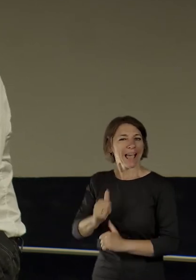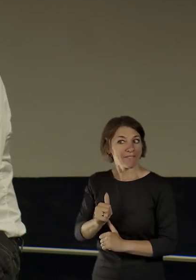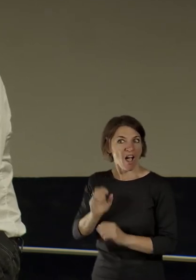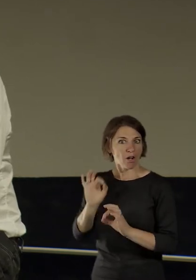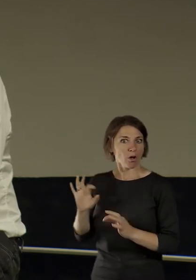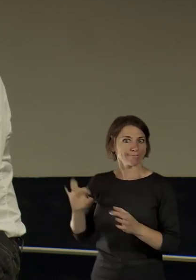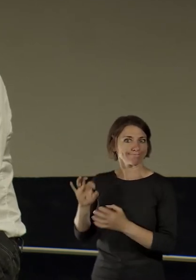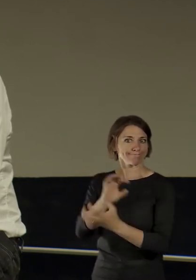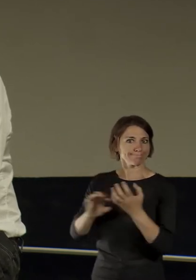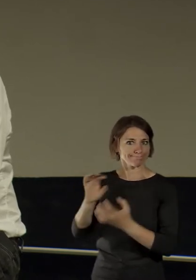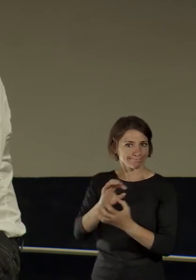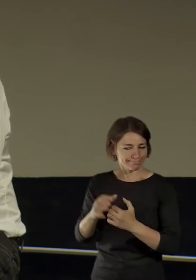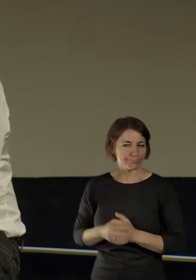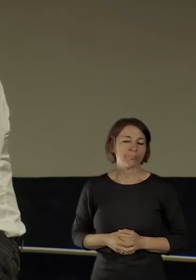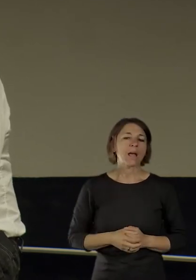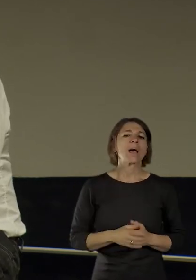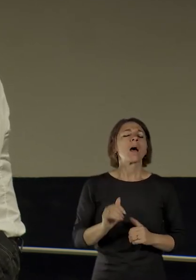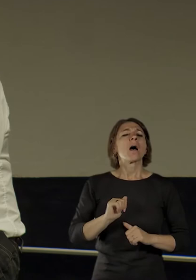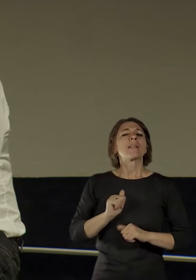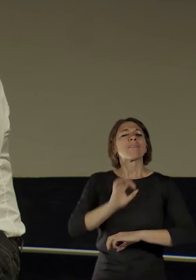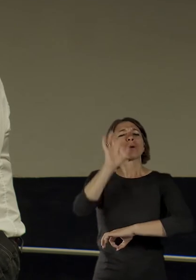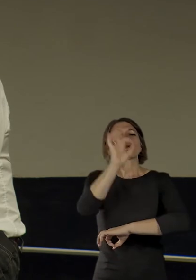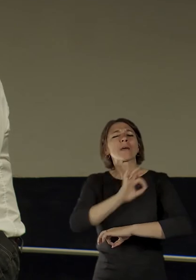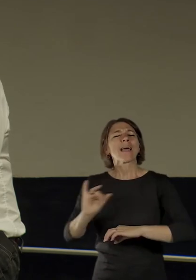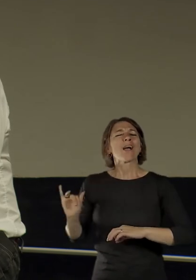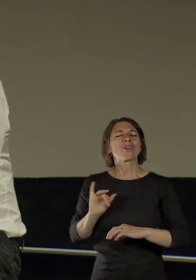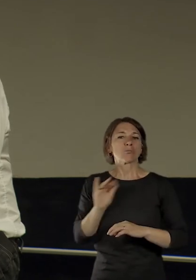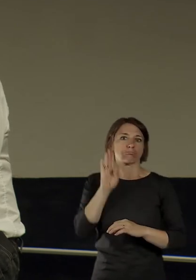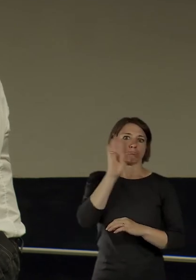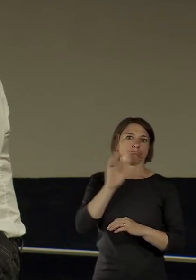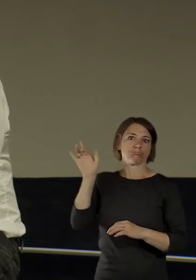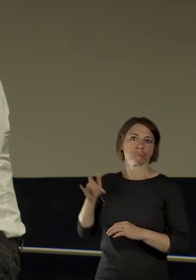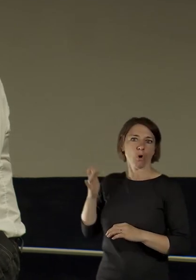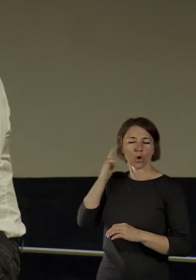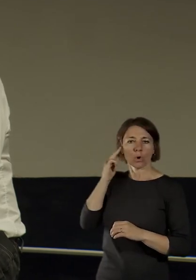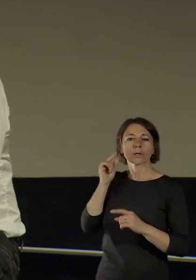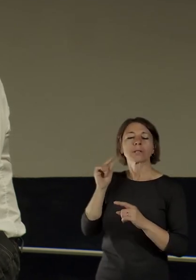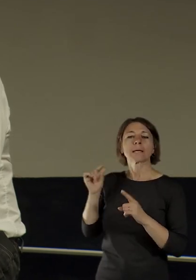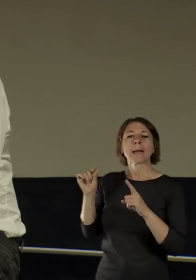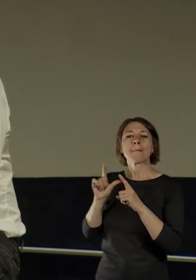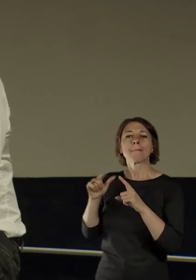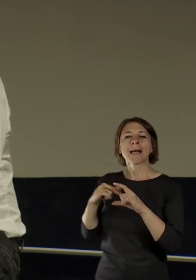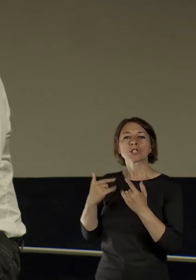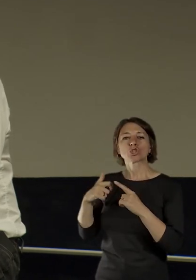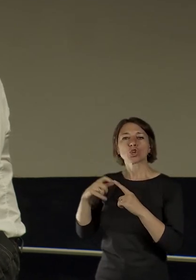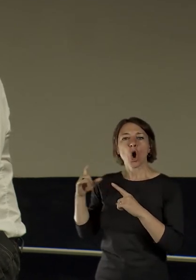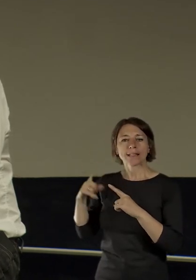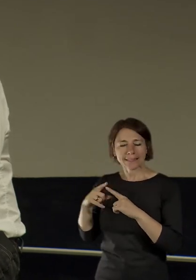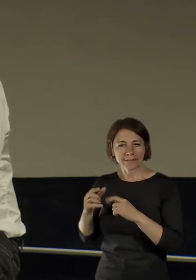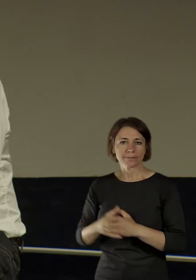projektoval Josef Pleskot. A to je prostor mezi Českou televizí a tzv. Pentagonem.